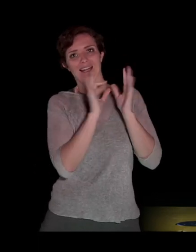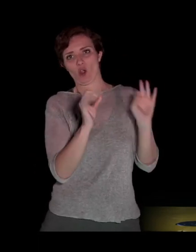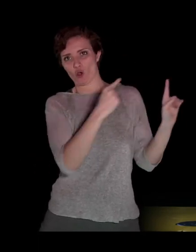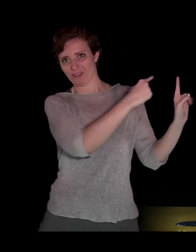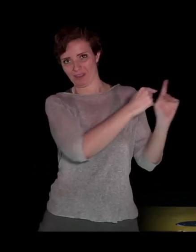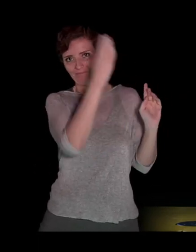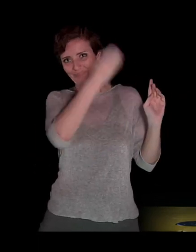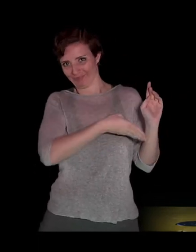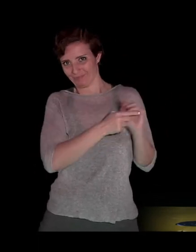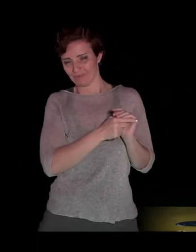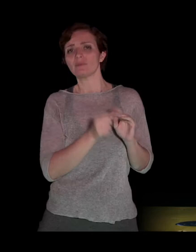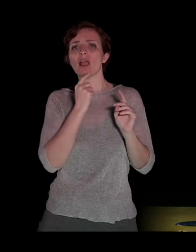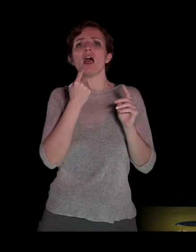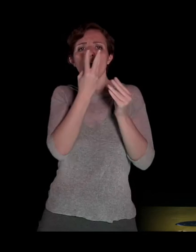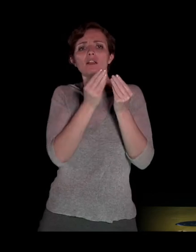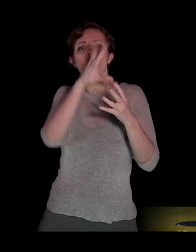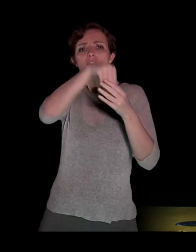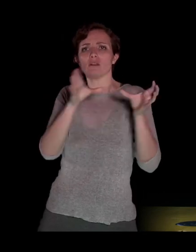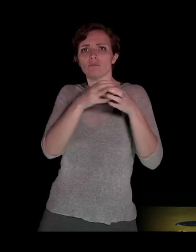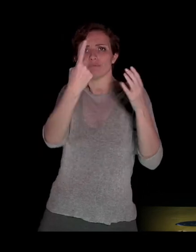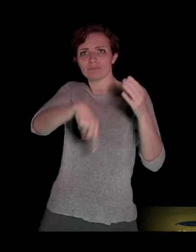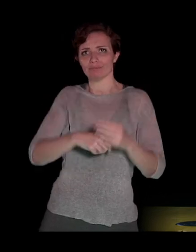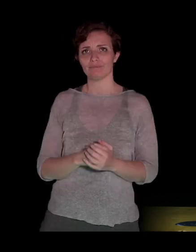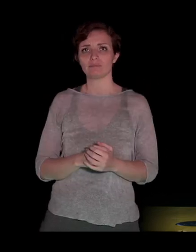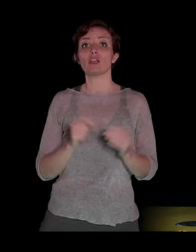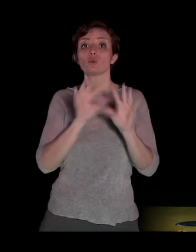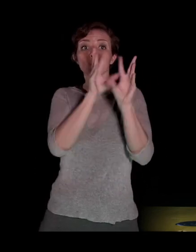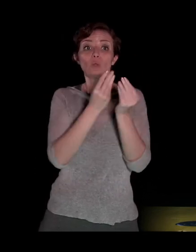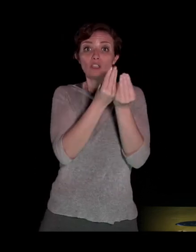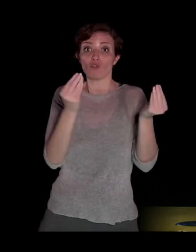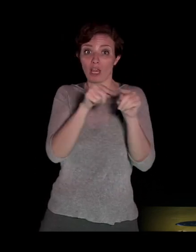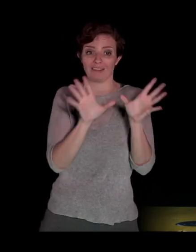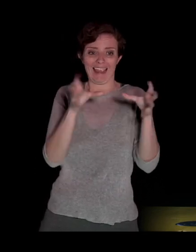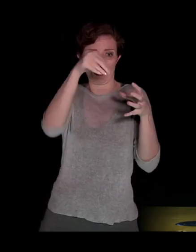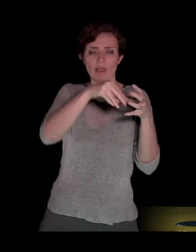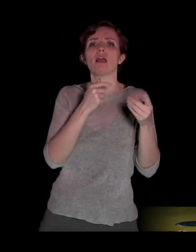Tutti gli oggetti che fanno parte di un insieme, vengono definiti 'elementi'.